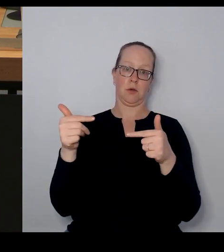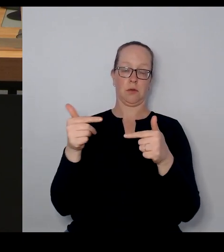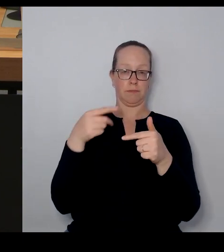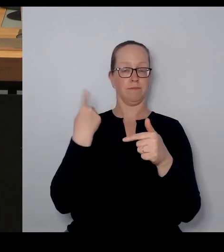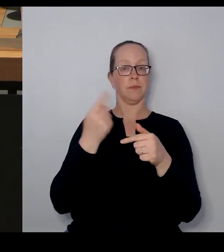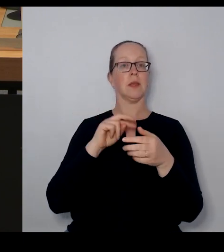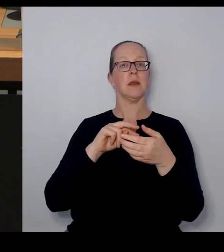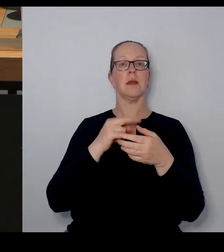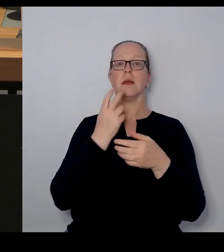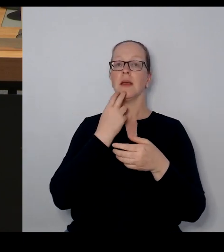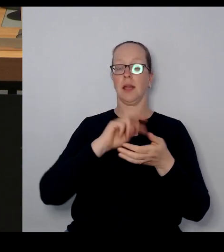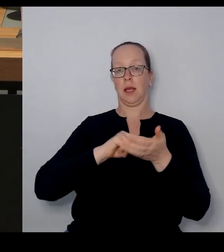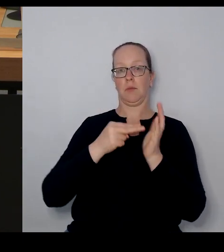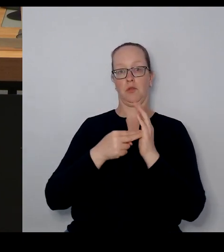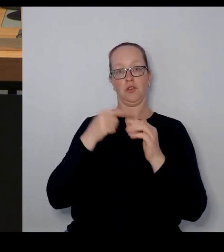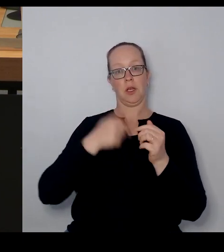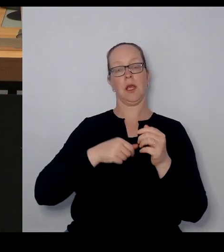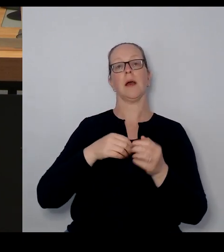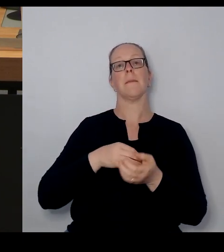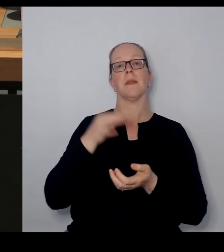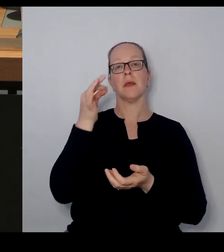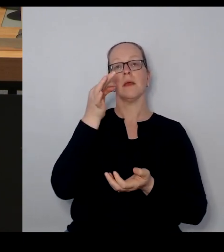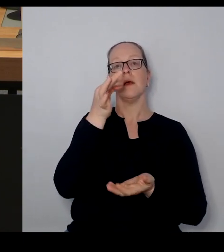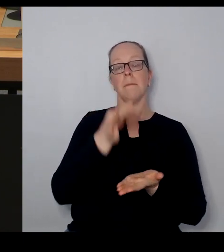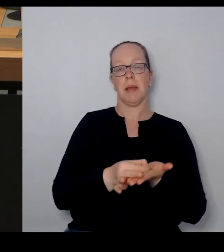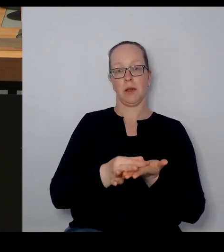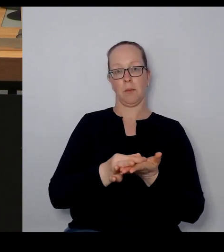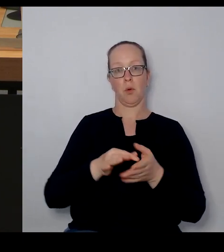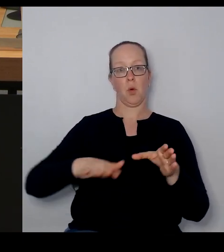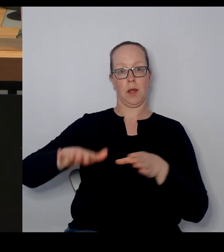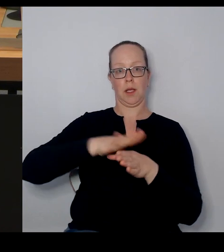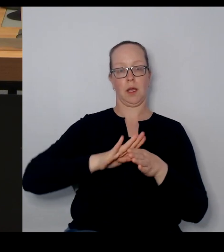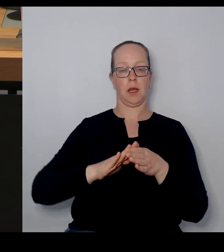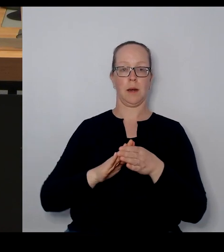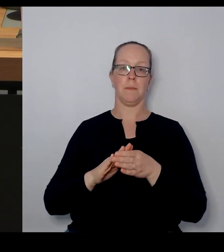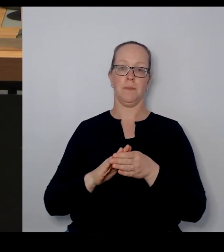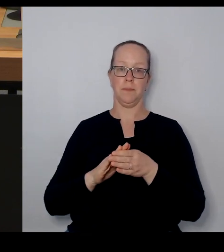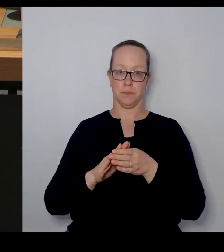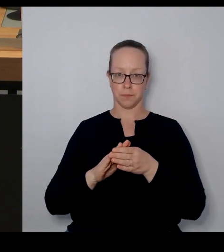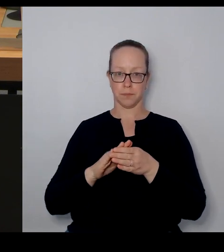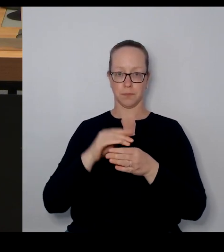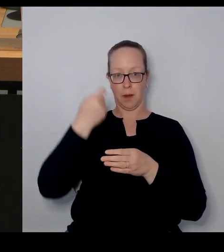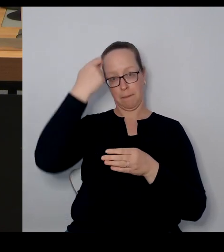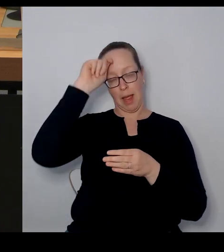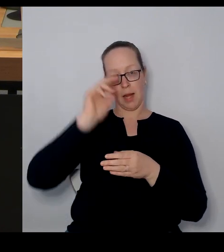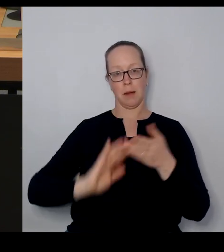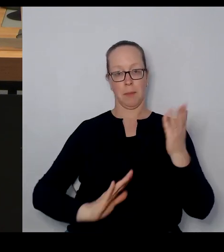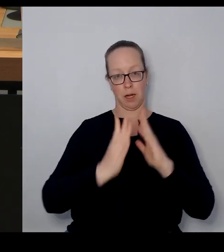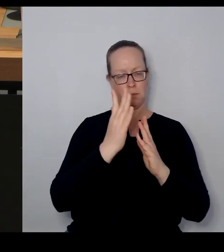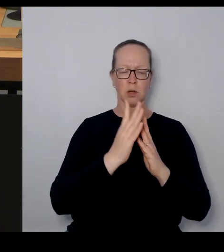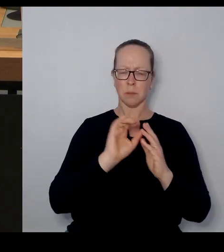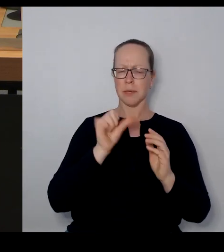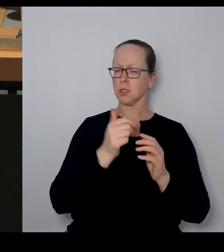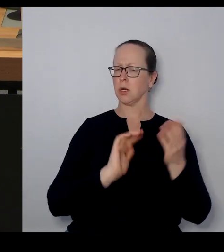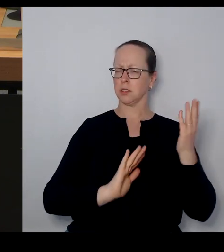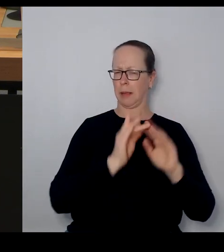vor allen Dingen in Brandenburg, in der Lausitz passiert, sind ja alles Dinge, die nicht nur in den Ursachen dessen, was sich ändern wird, sondern